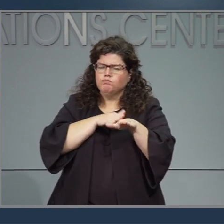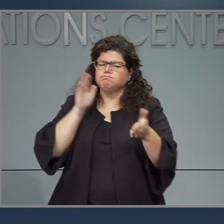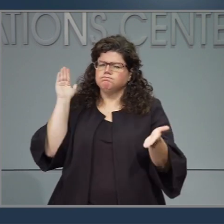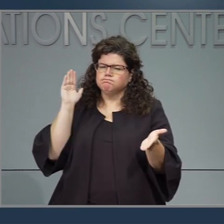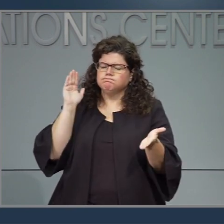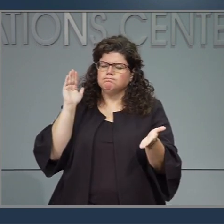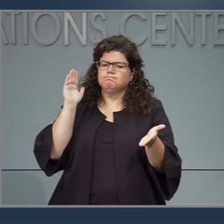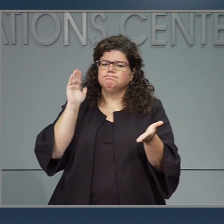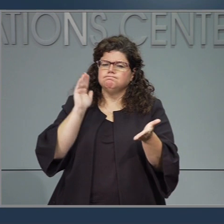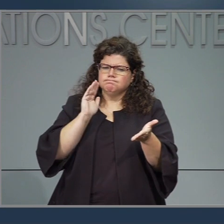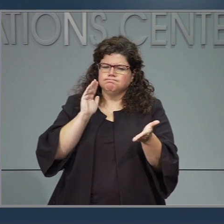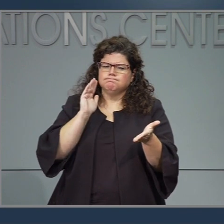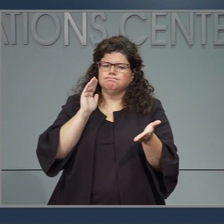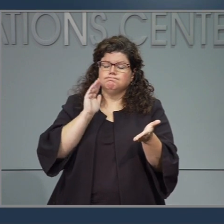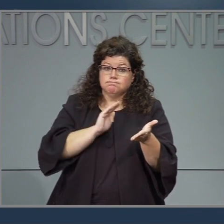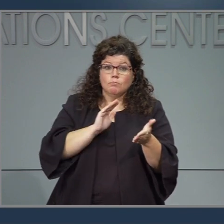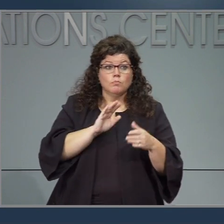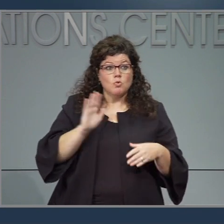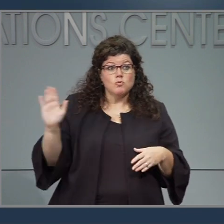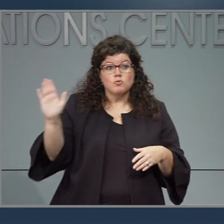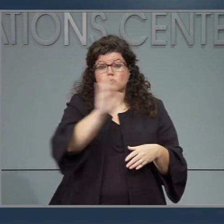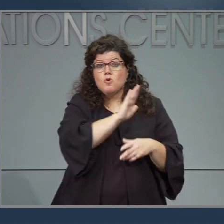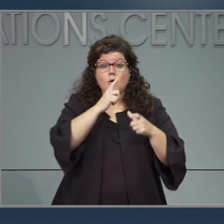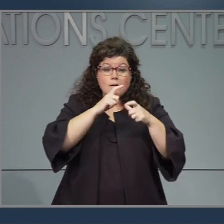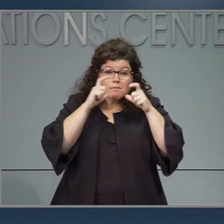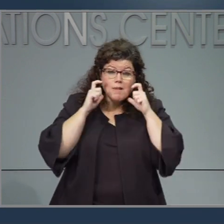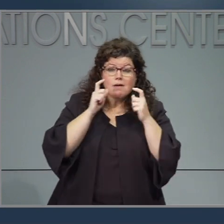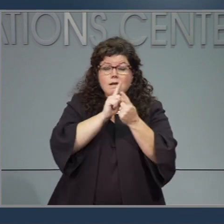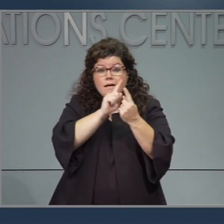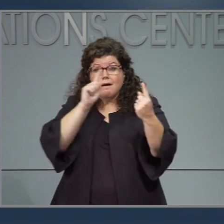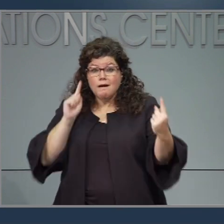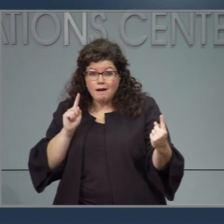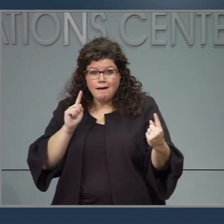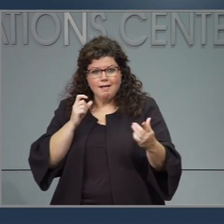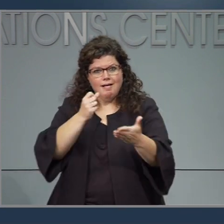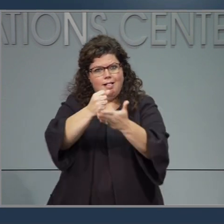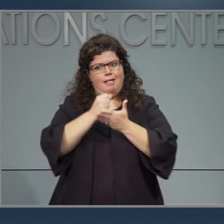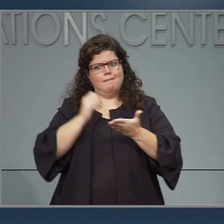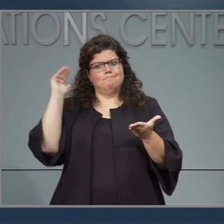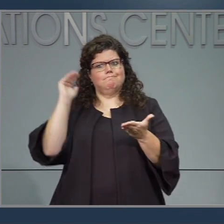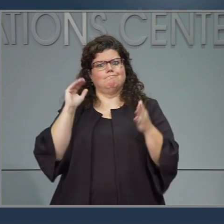responsable todos los días nuestro algo trabajo hace una diferencia, pero como lo hay ya lo he dicho, nuestros propios